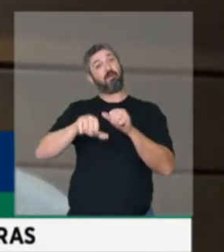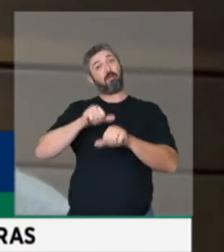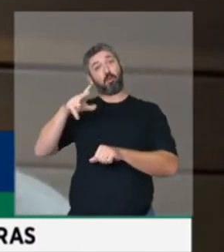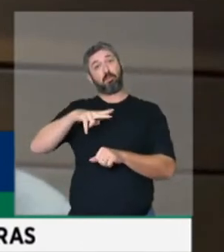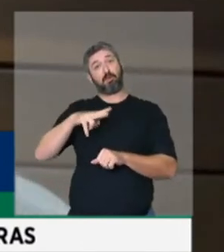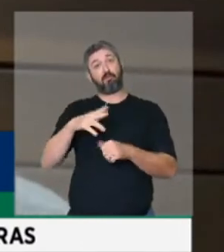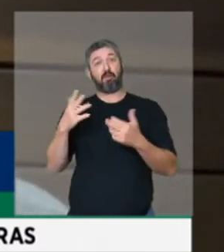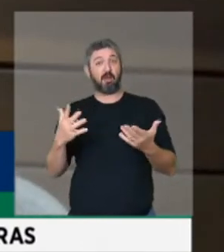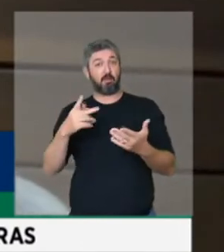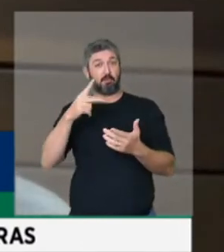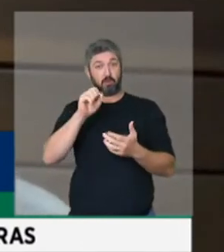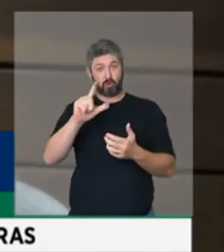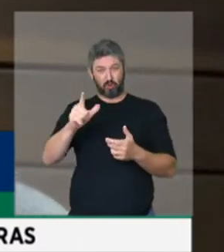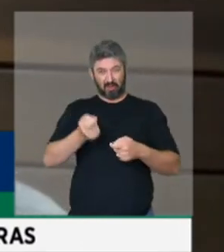TARIFA PRA POPULAÇÃO BRASILEIRA, ISSO SIGNIFICA